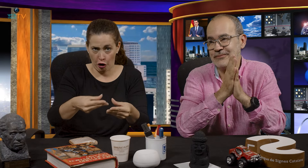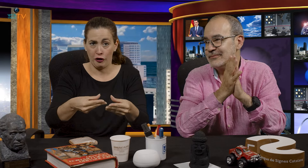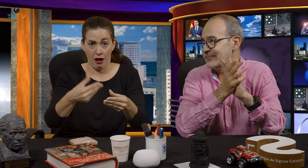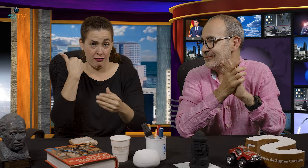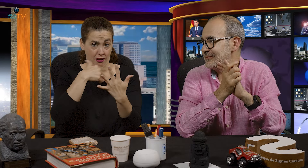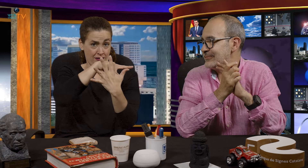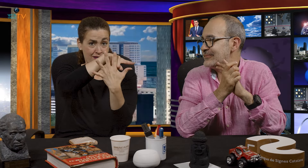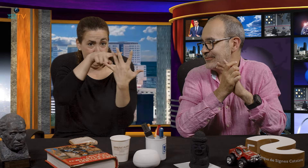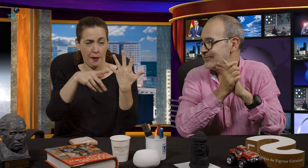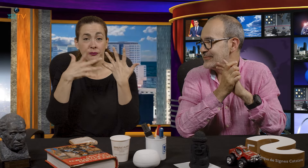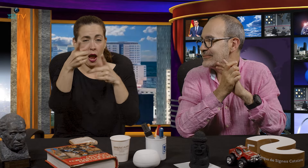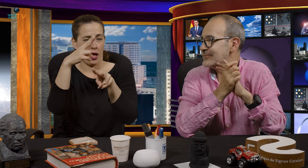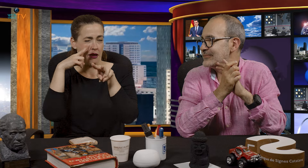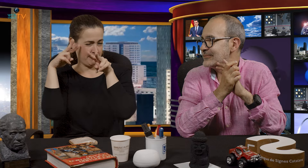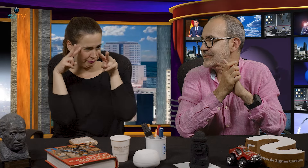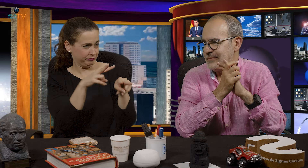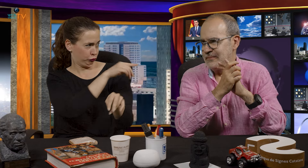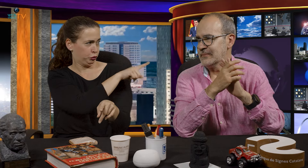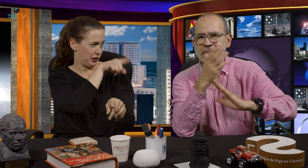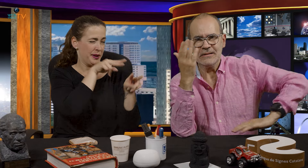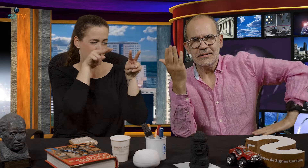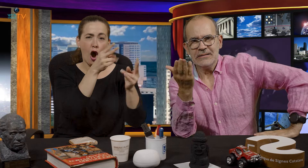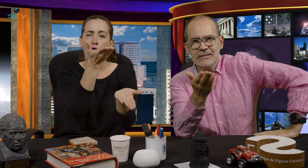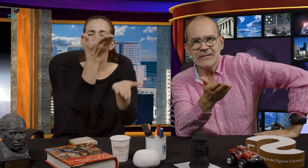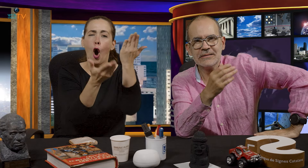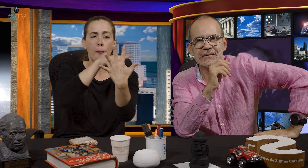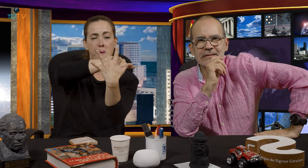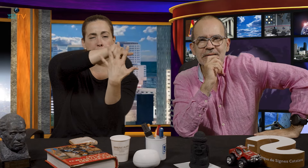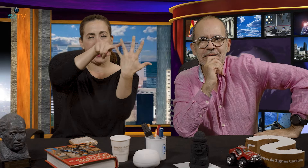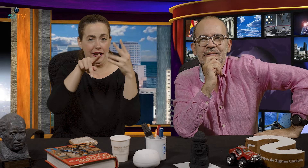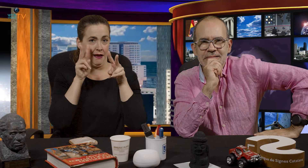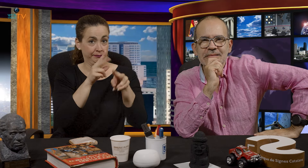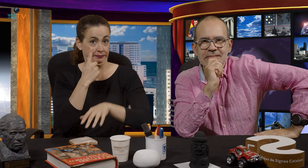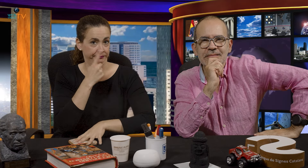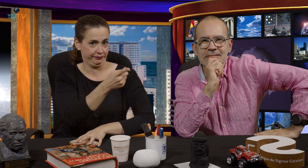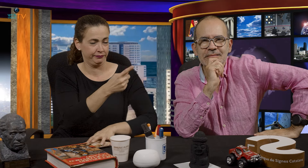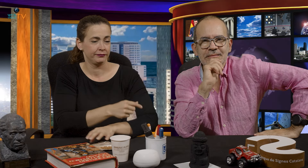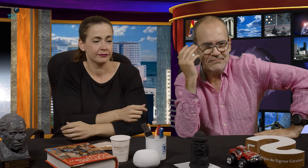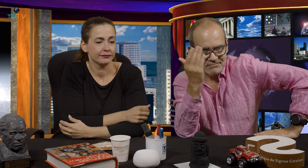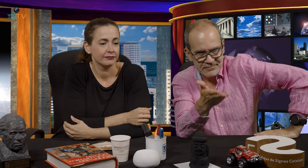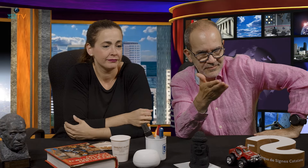Hicieron cinco pruebas. Ahora podemos verlo. Tú también puedes ver la comparación de las cinco pruebas. Veámoslo.